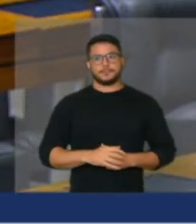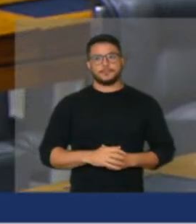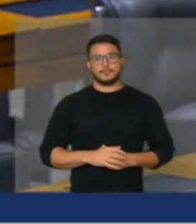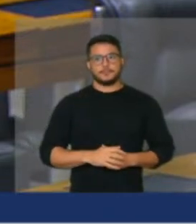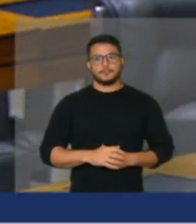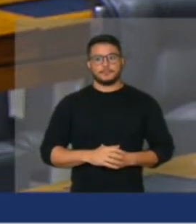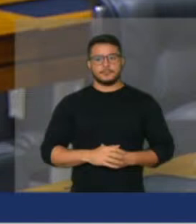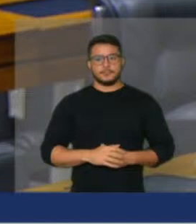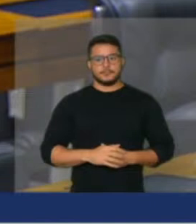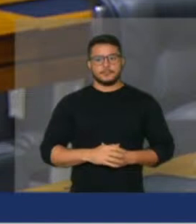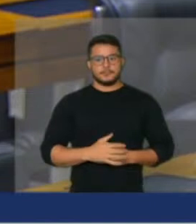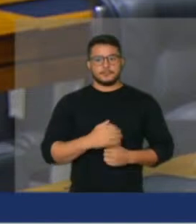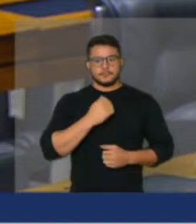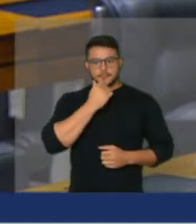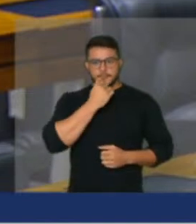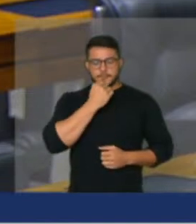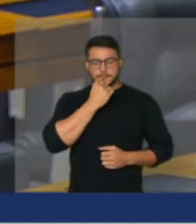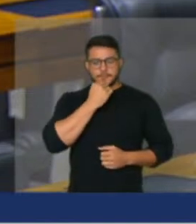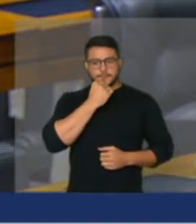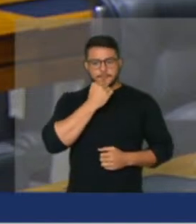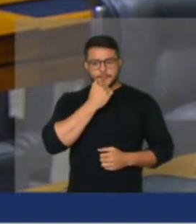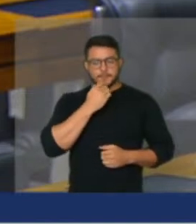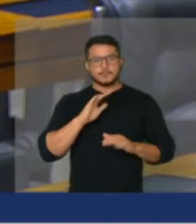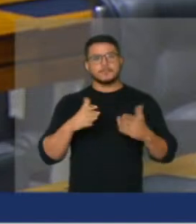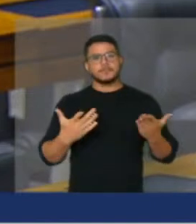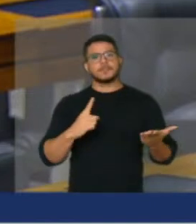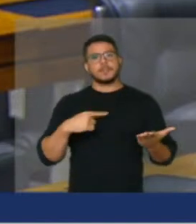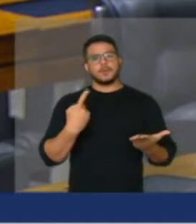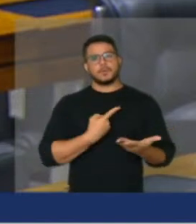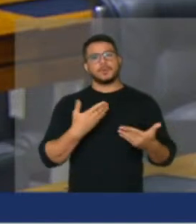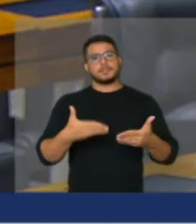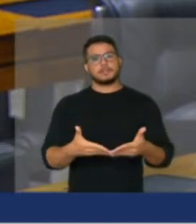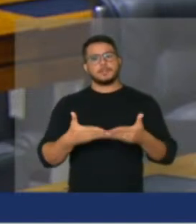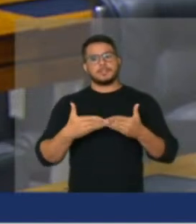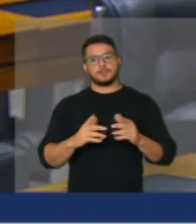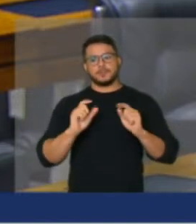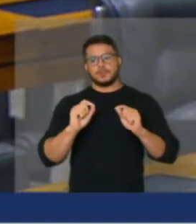NÃO SEJA VOTADA HOJE, PRECISAMOS DISCUTIR COM MUITO MAIS-- [INTERRUPÇÃO DO